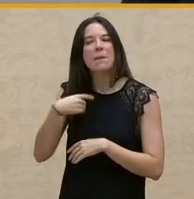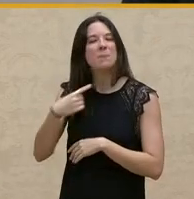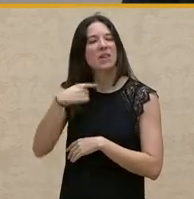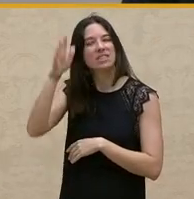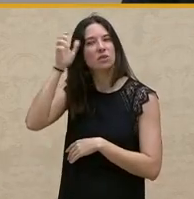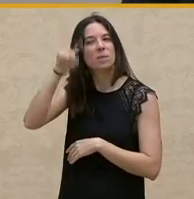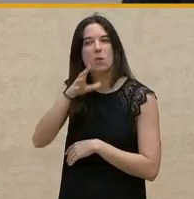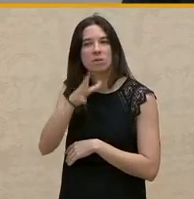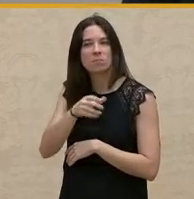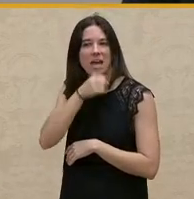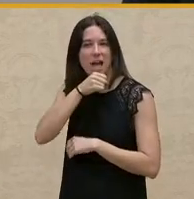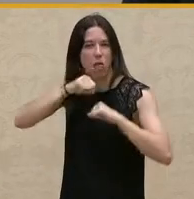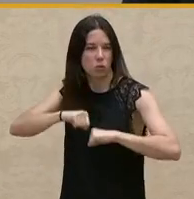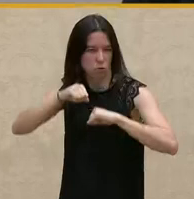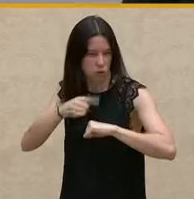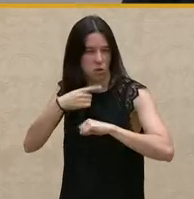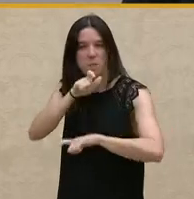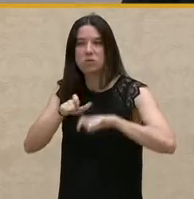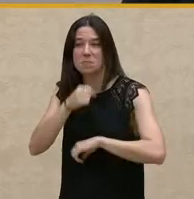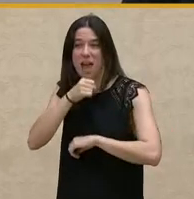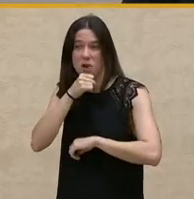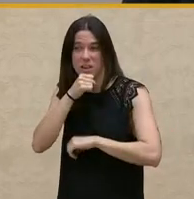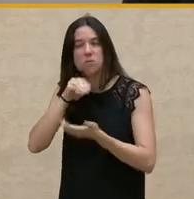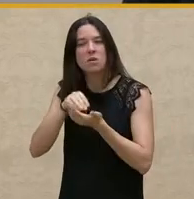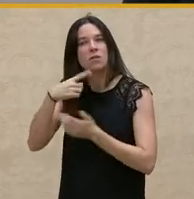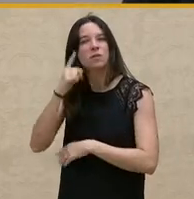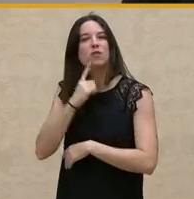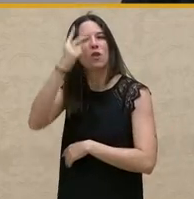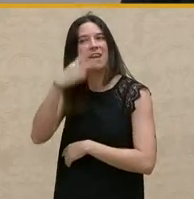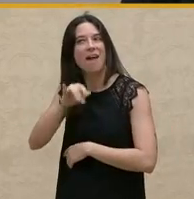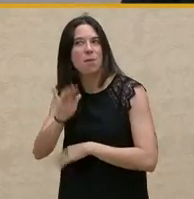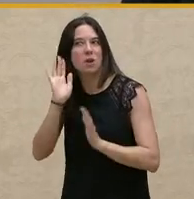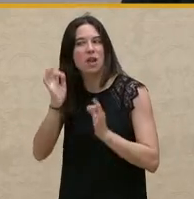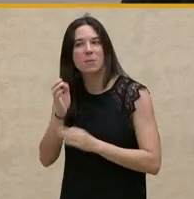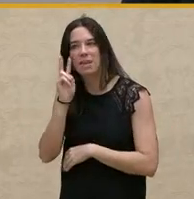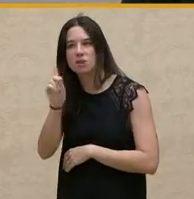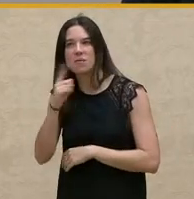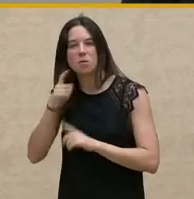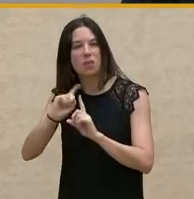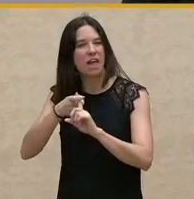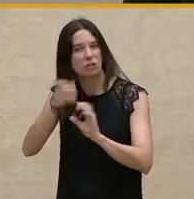por lo que muchas personas mayores padecen de sordoceguera, pero no son identificadas como tal.